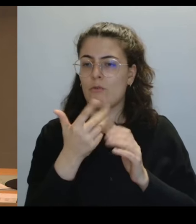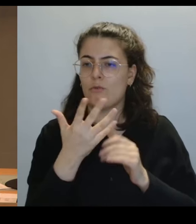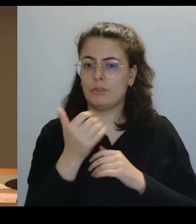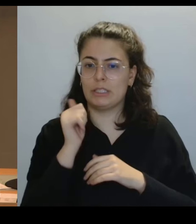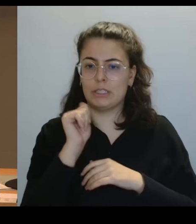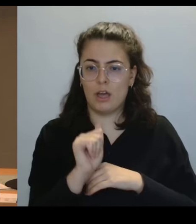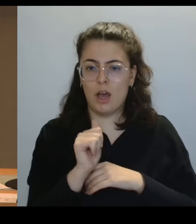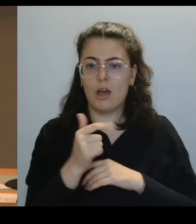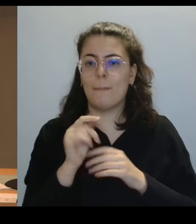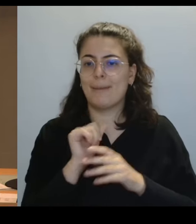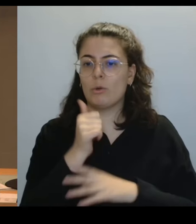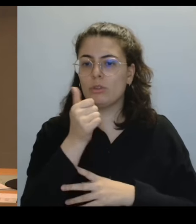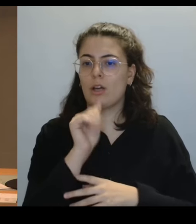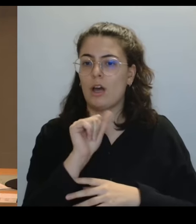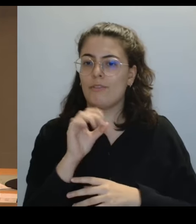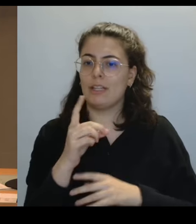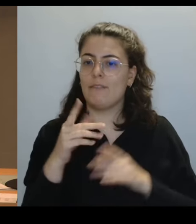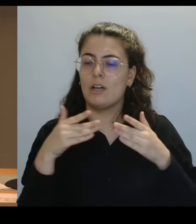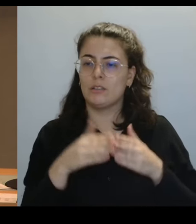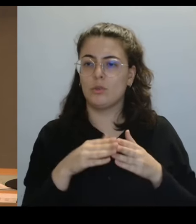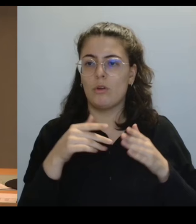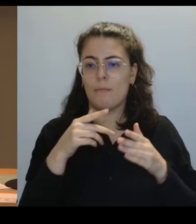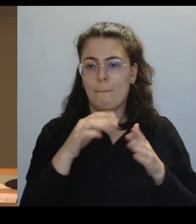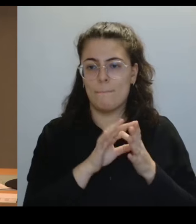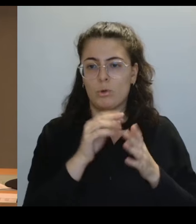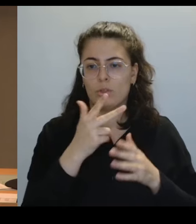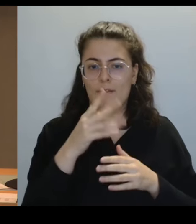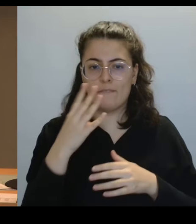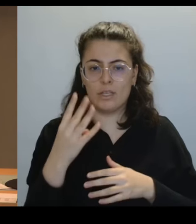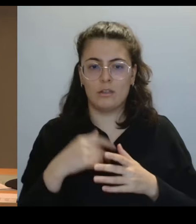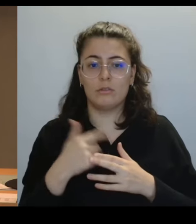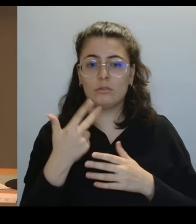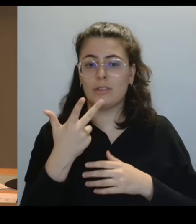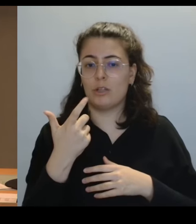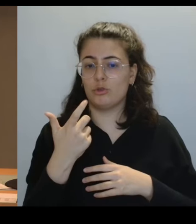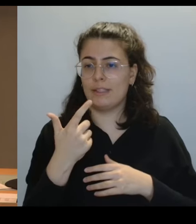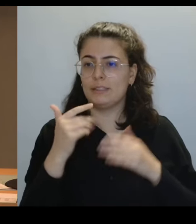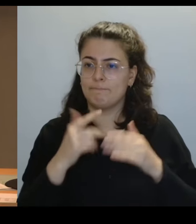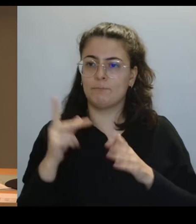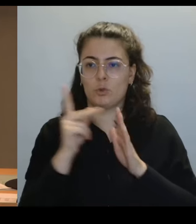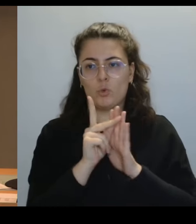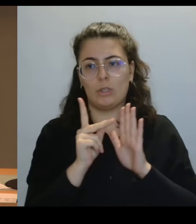der Tagesordnungspunkt 23 steht auf der Konsensliste. Meine Damen und Herren, damit sind wir am Ende